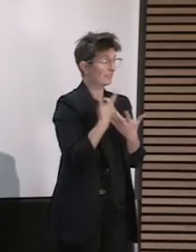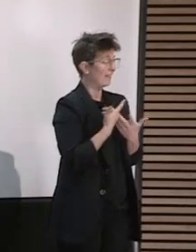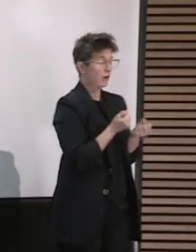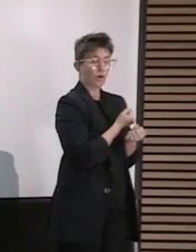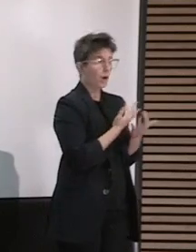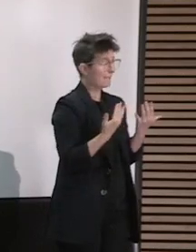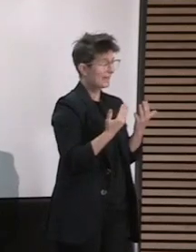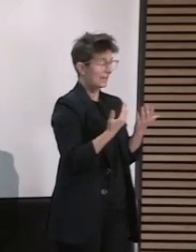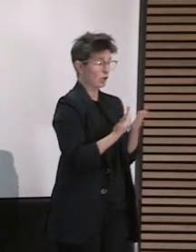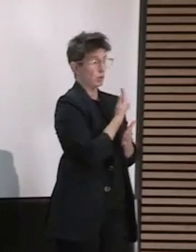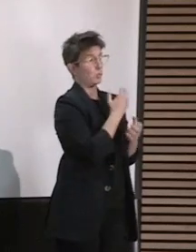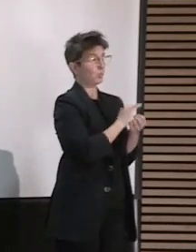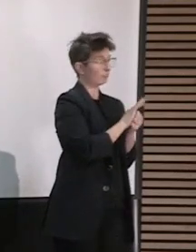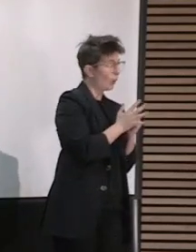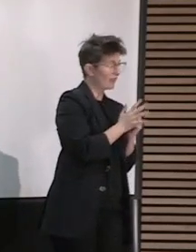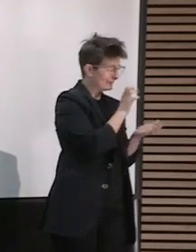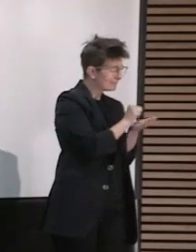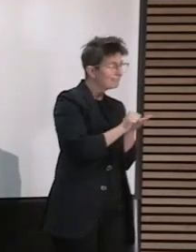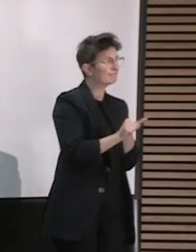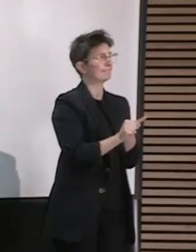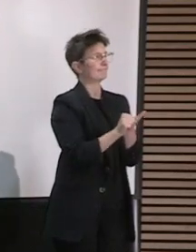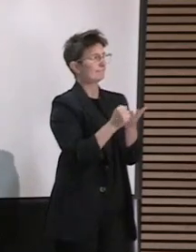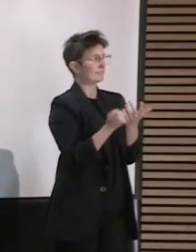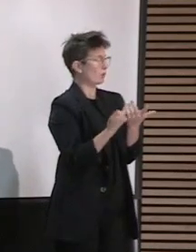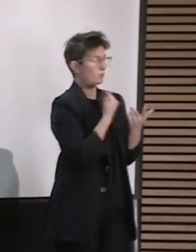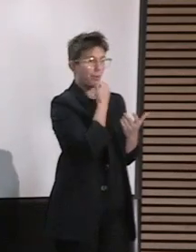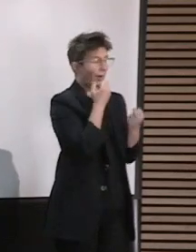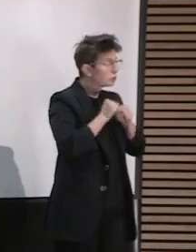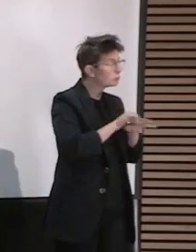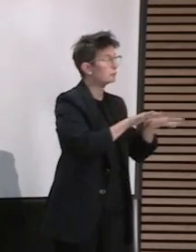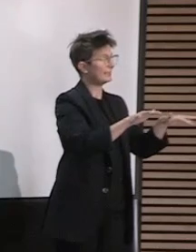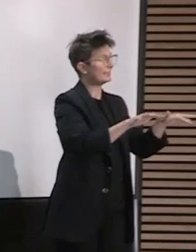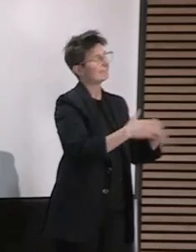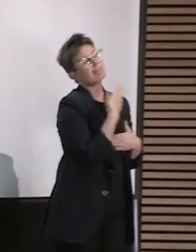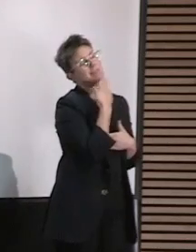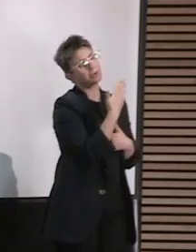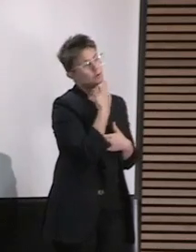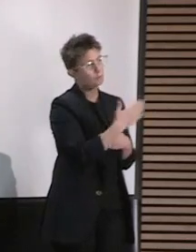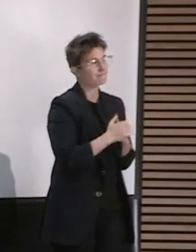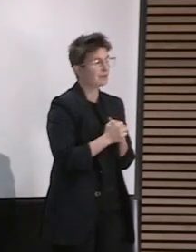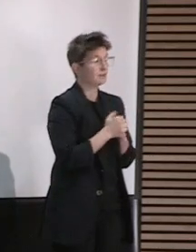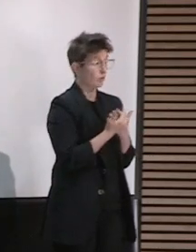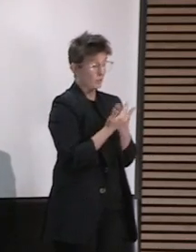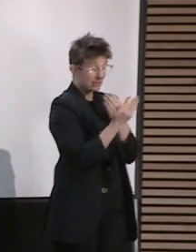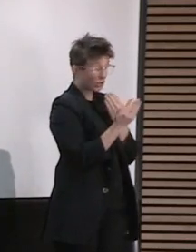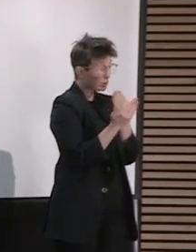ki etahi atu whenua o ratou i puta nga raru ngaru tuarua, me